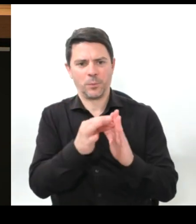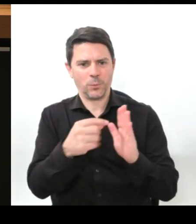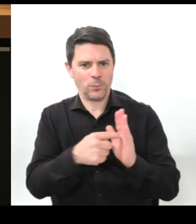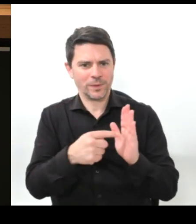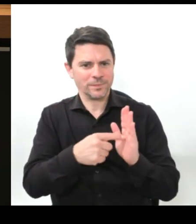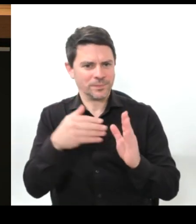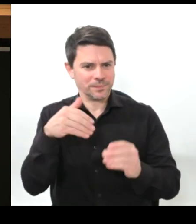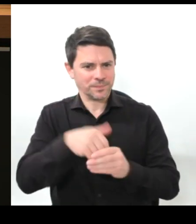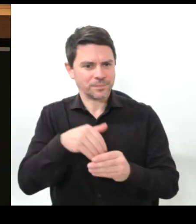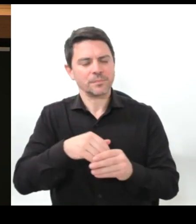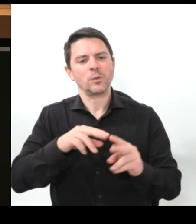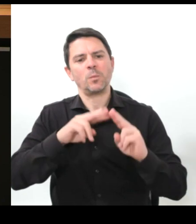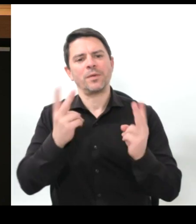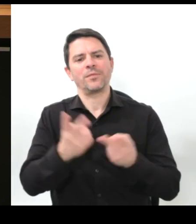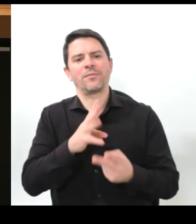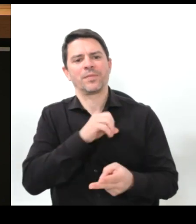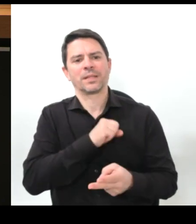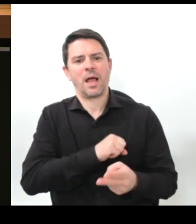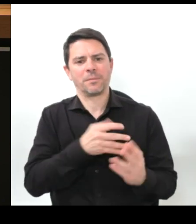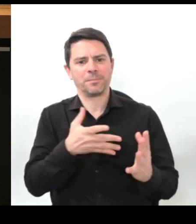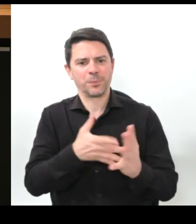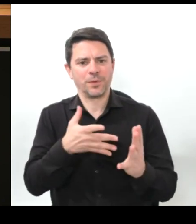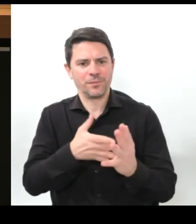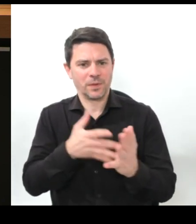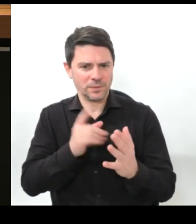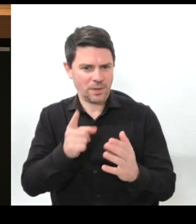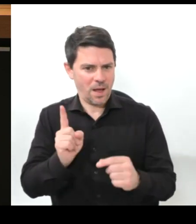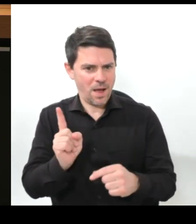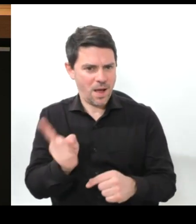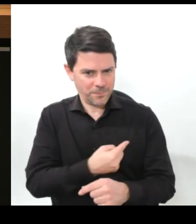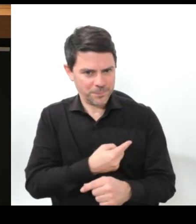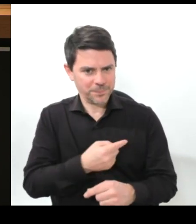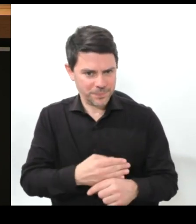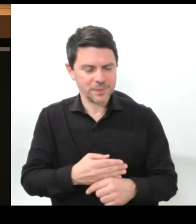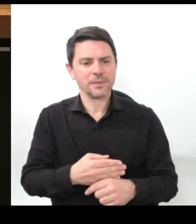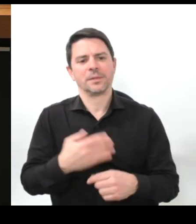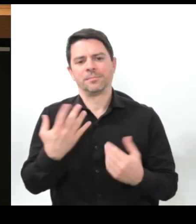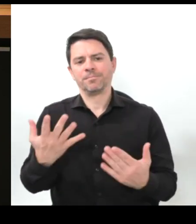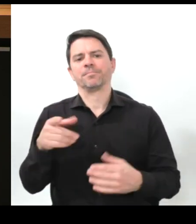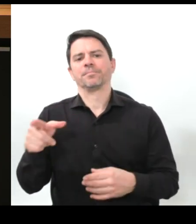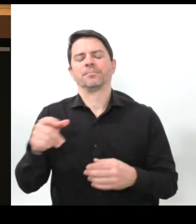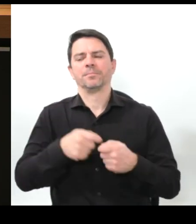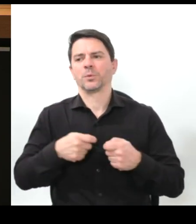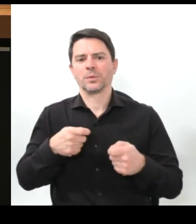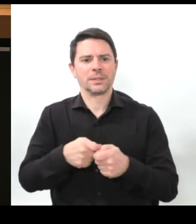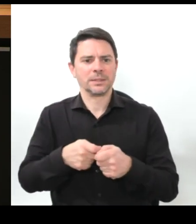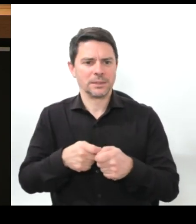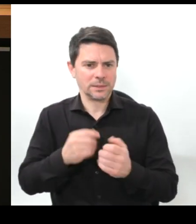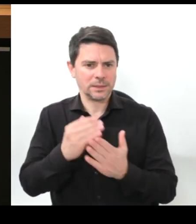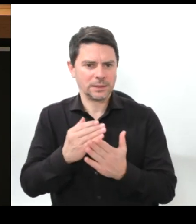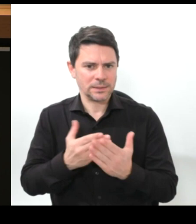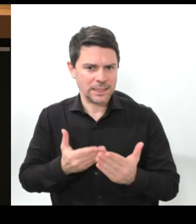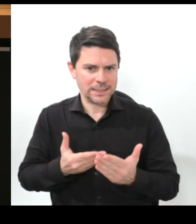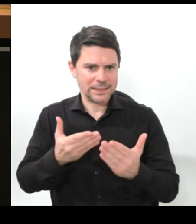des Baugesetzbuches Gebrauch gemacht. Nächstes Beispiel: Unter der Nummer vier schreiben Sie, Genehmigungsfiktion